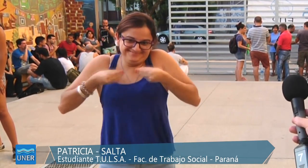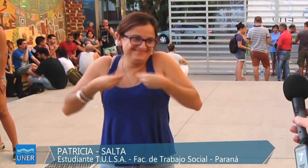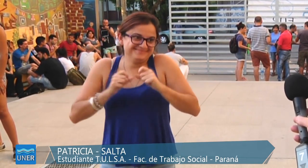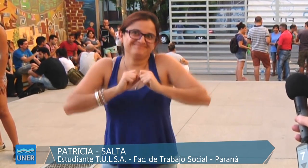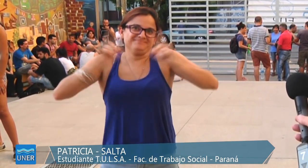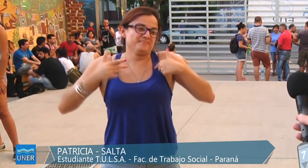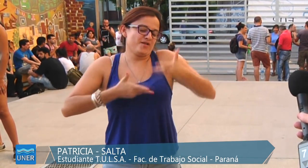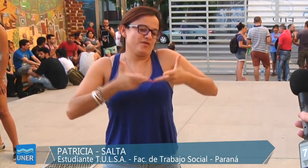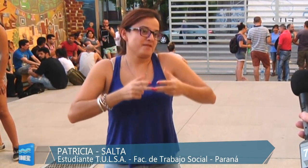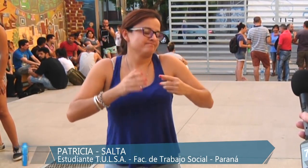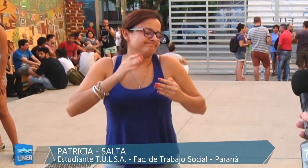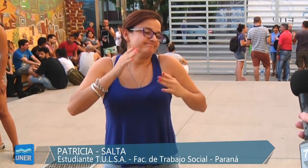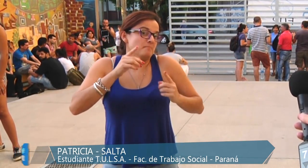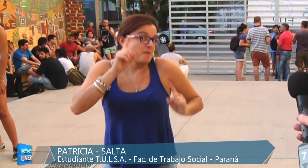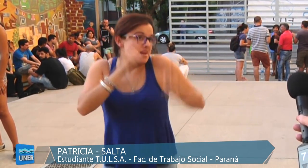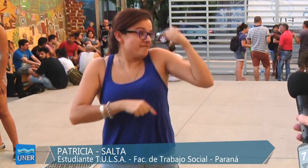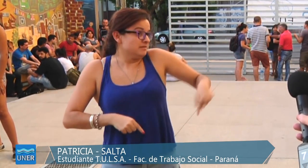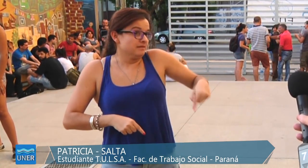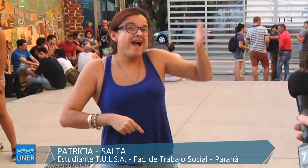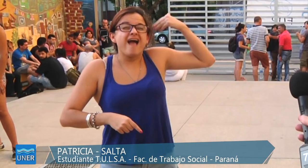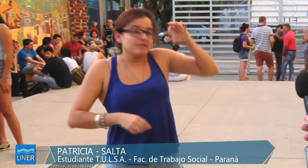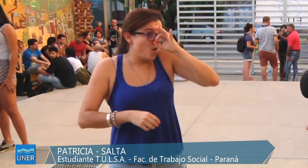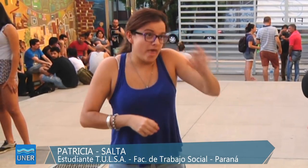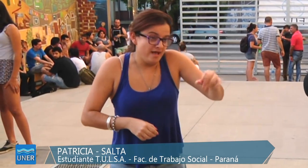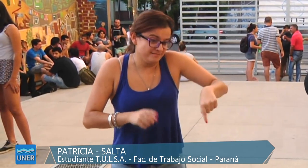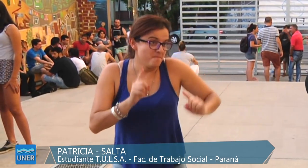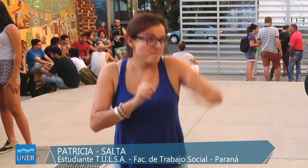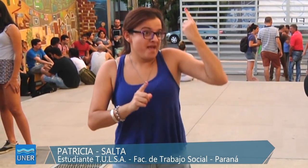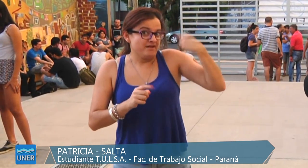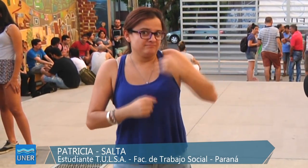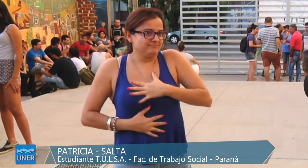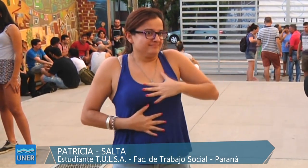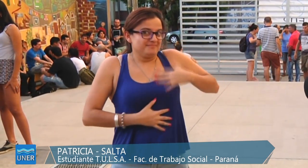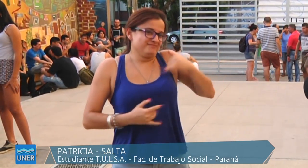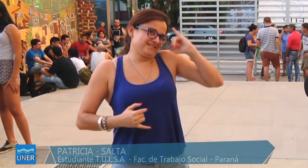tener un título para poder estar formada. Porque antes no había carreras, esta es la